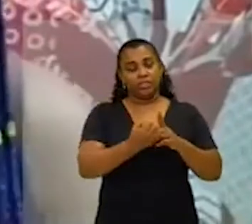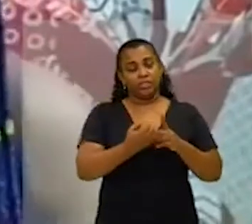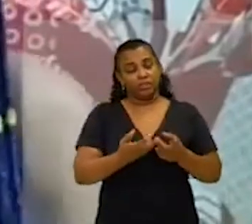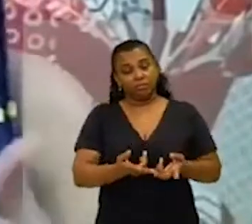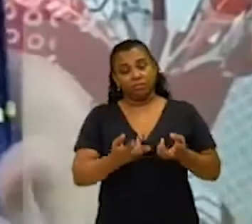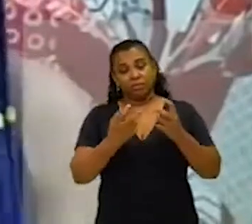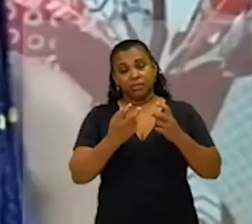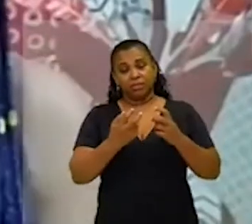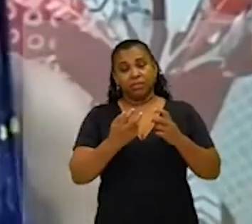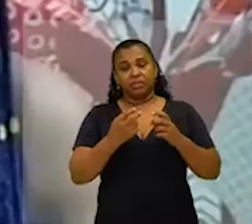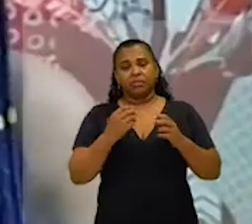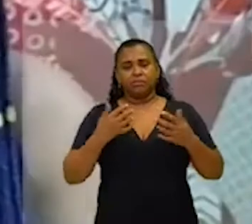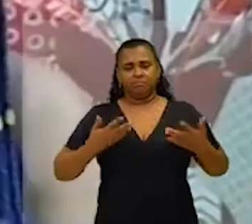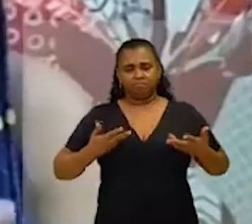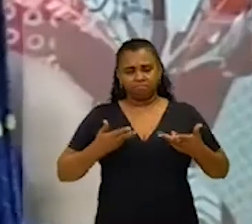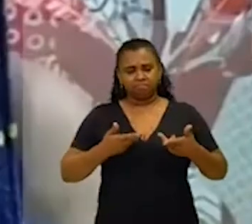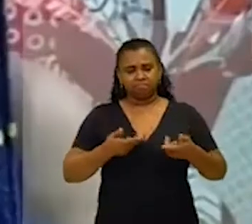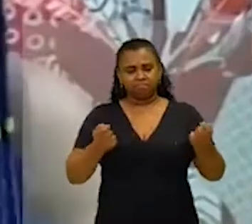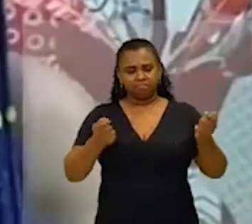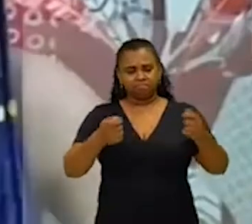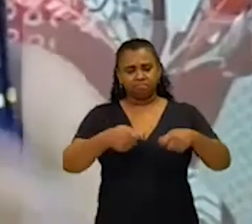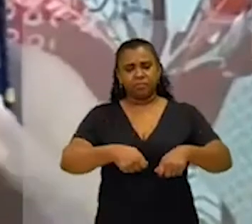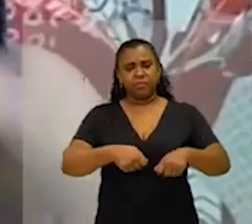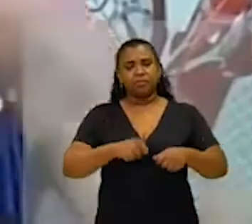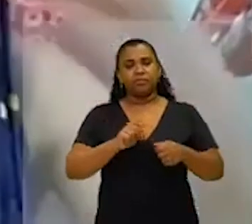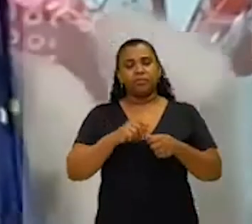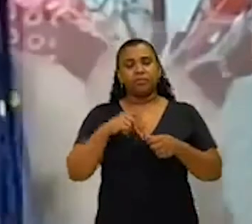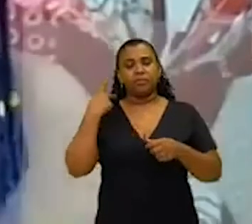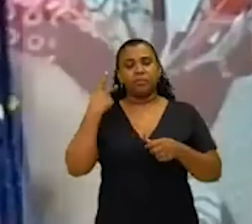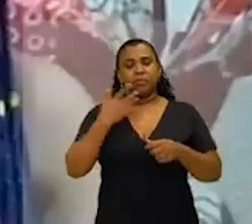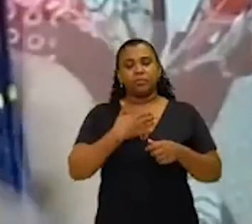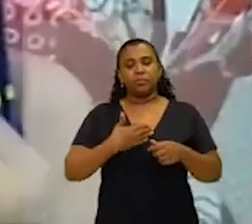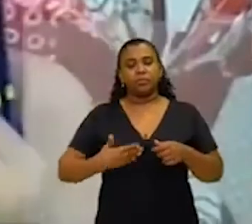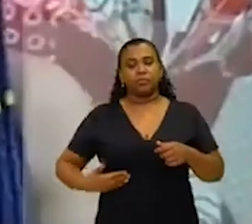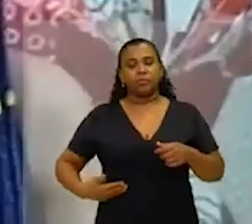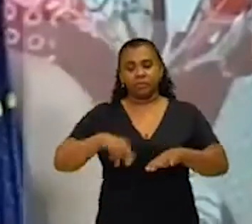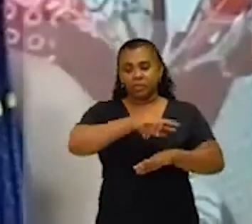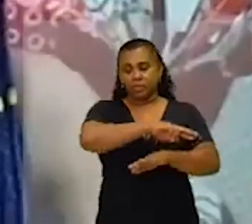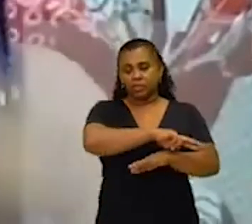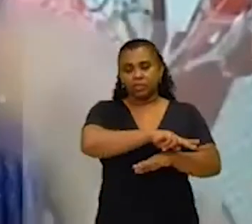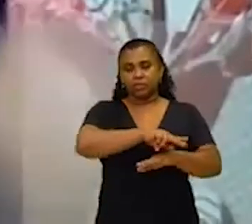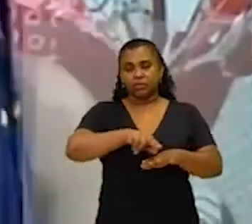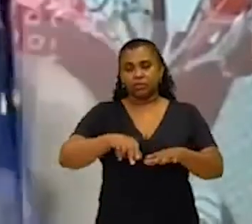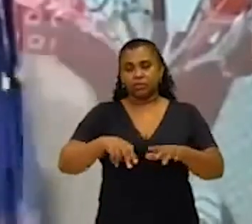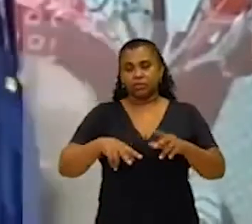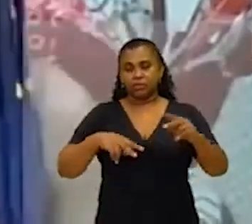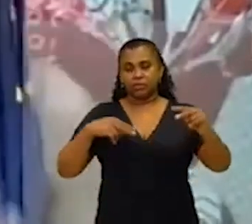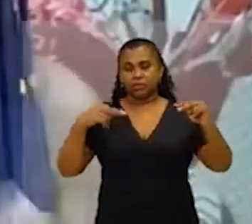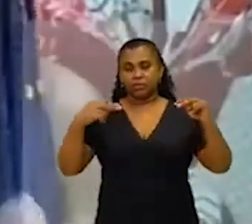eficiência é a gente tá fazendo políticas públicas com a multiplicidade de per O que é a formação